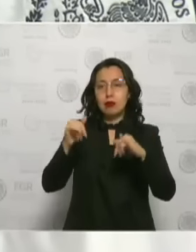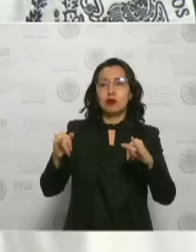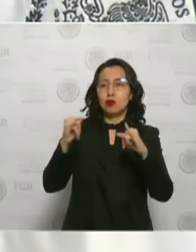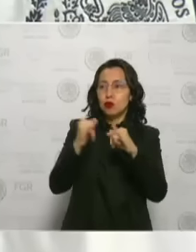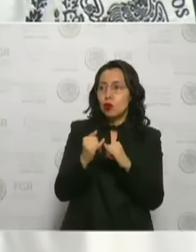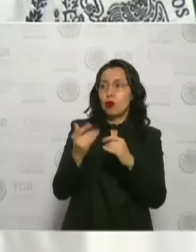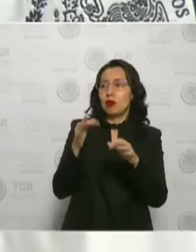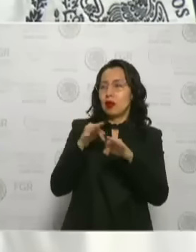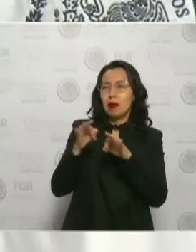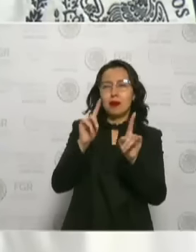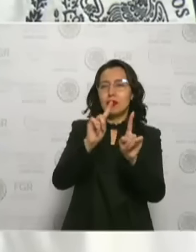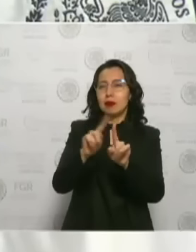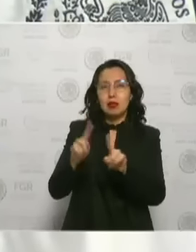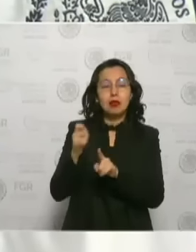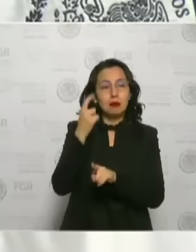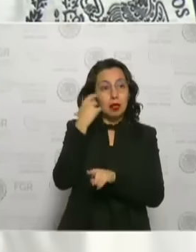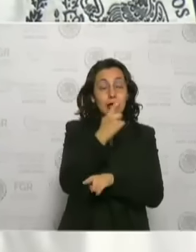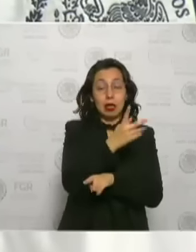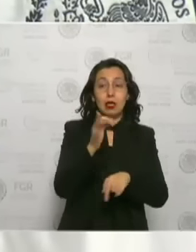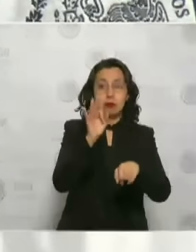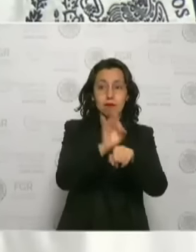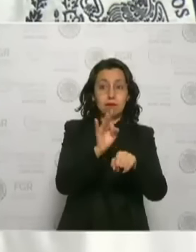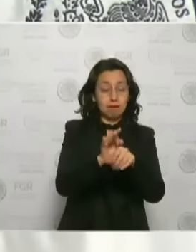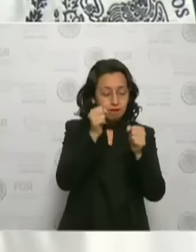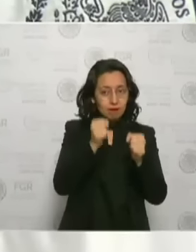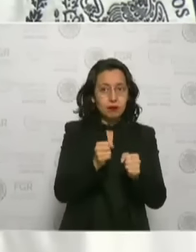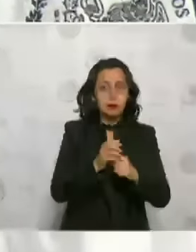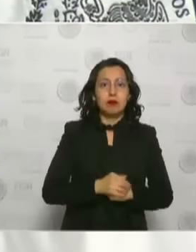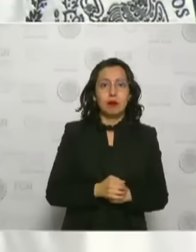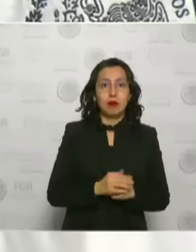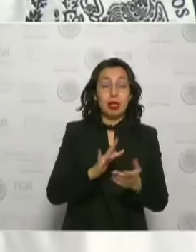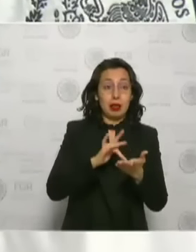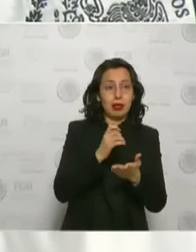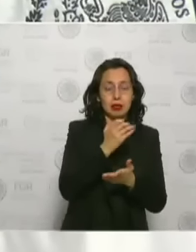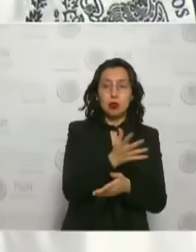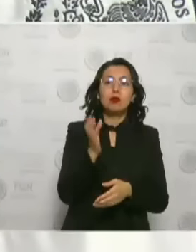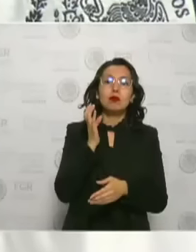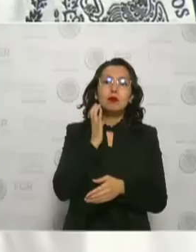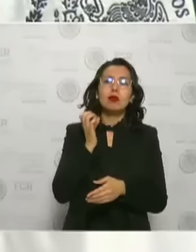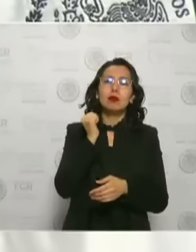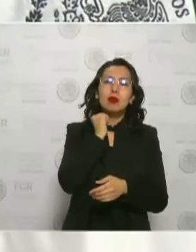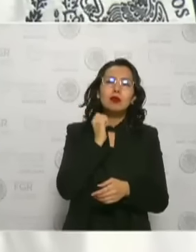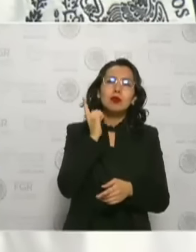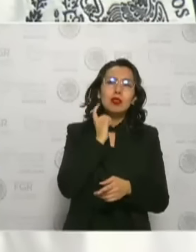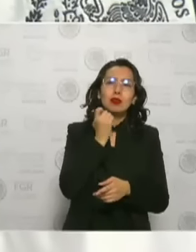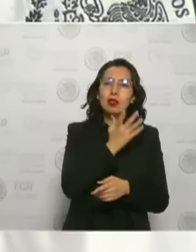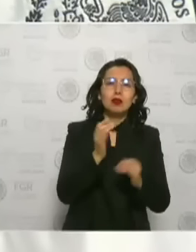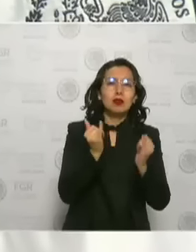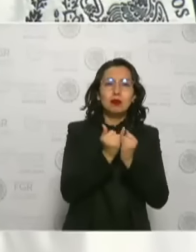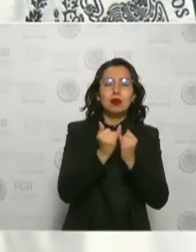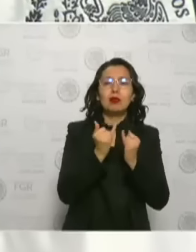esa justicia. Agradezco a las legisladoras y a los legisladores del Congreso de la Unión que